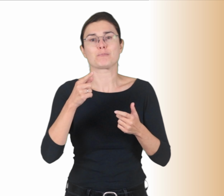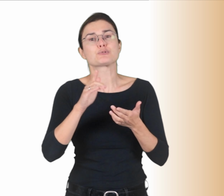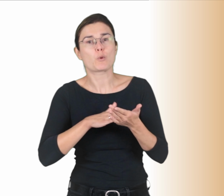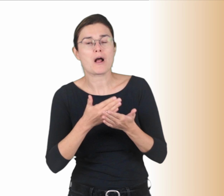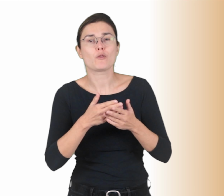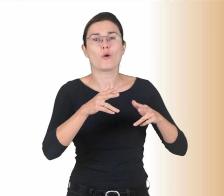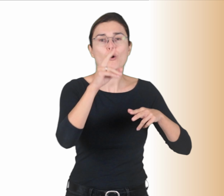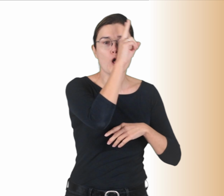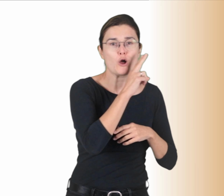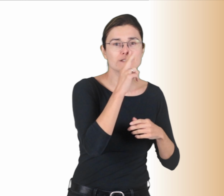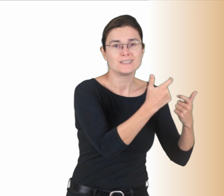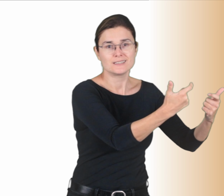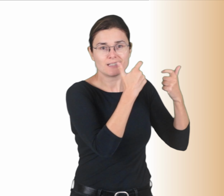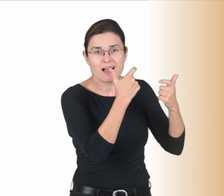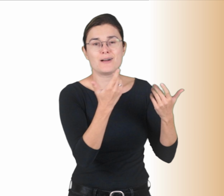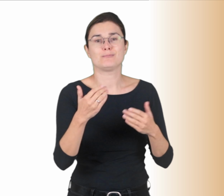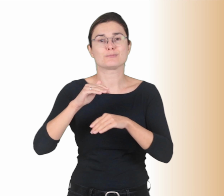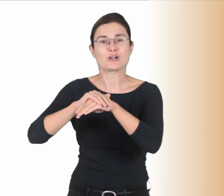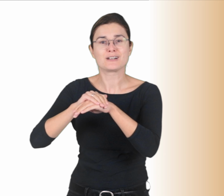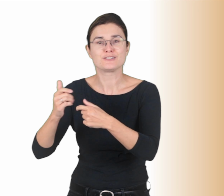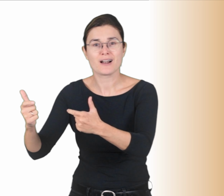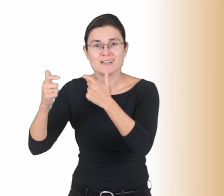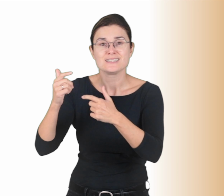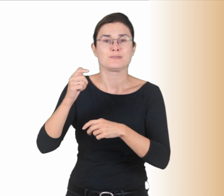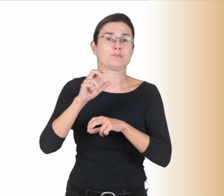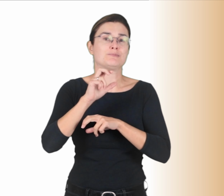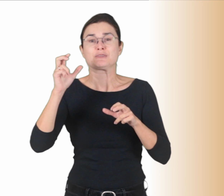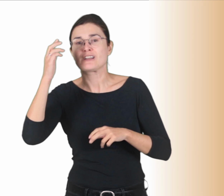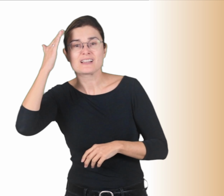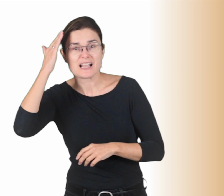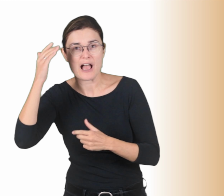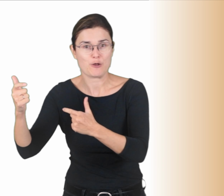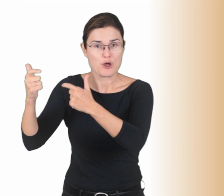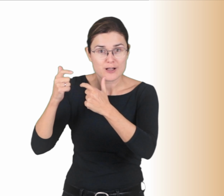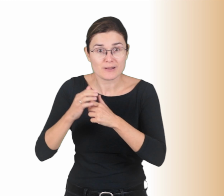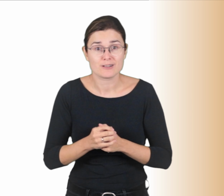nasi rodzice, przyjaciele czy znajomi.